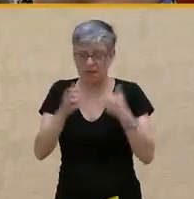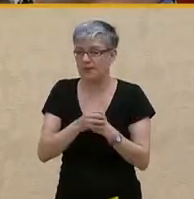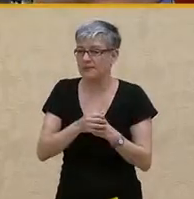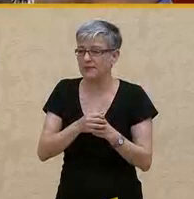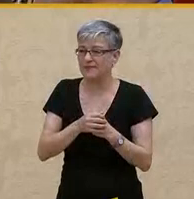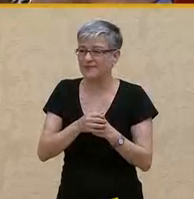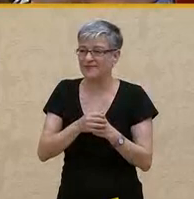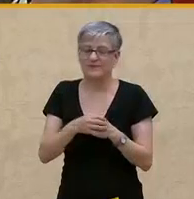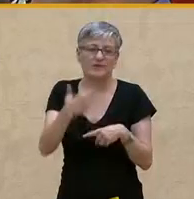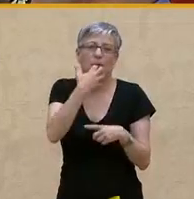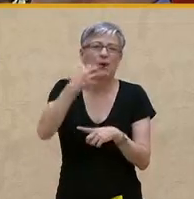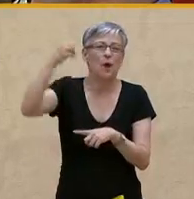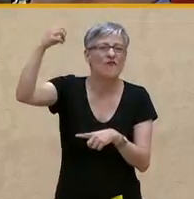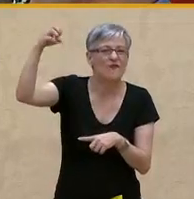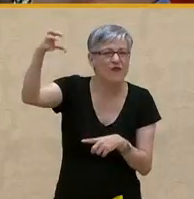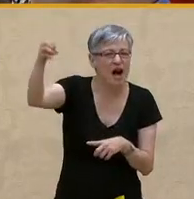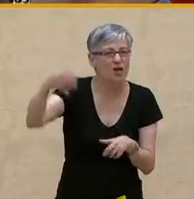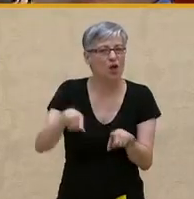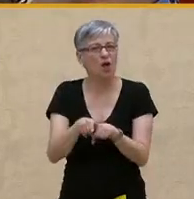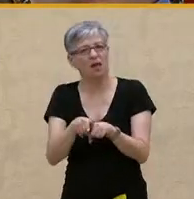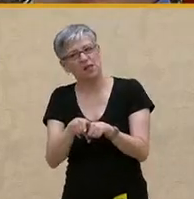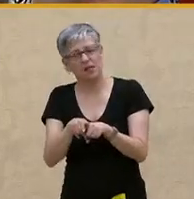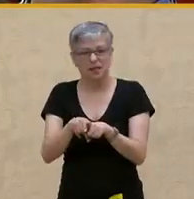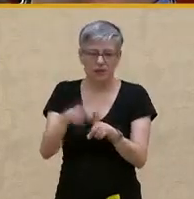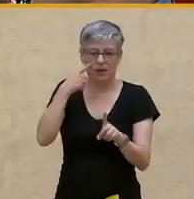Las farolas sí que camino bien, me guío bien por la luz de las farolas, pero,